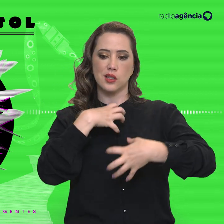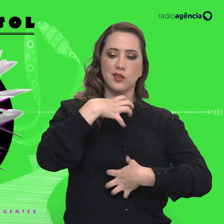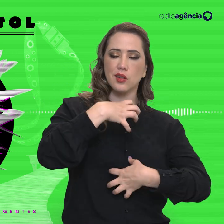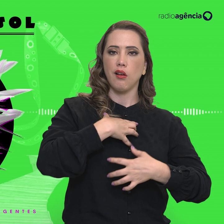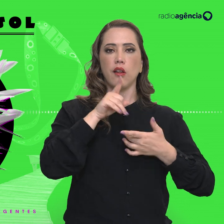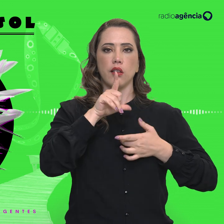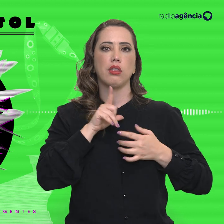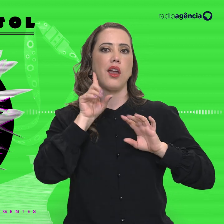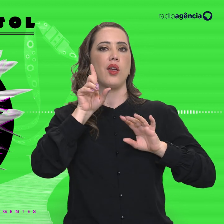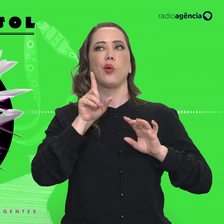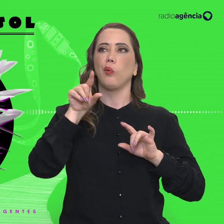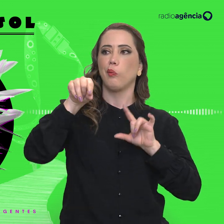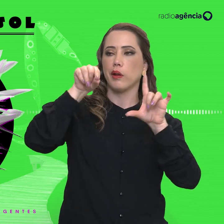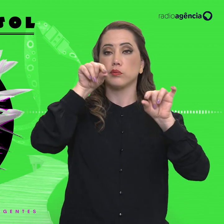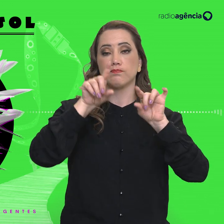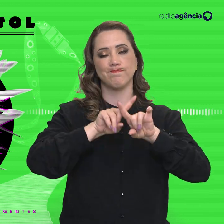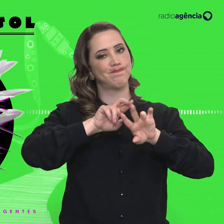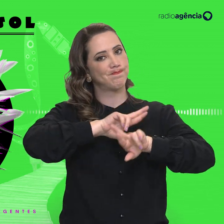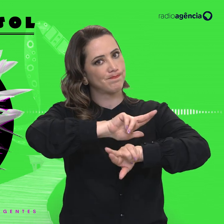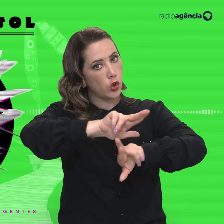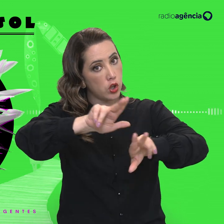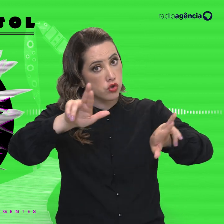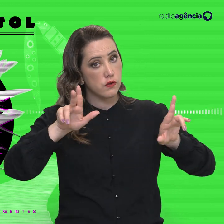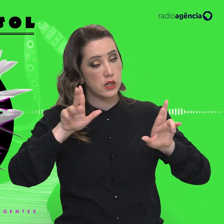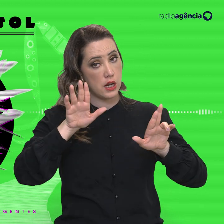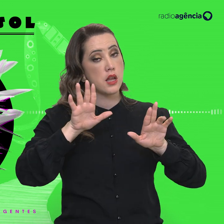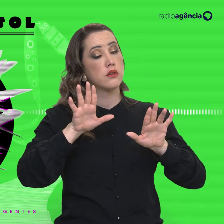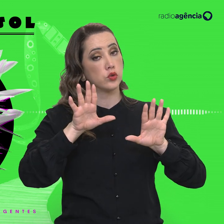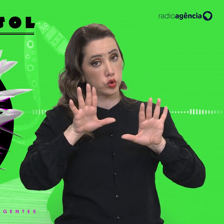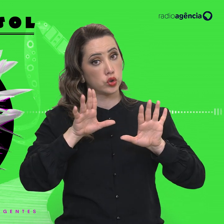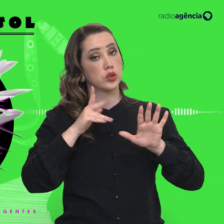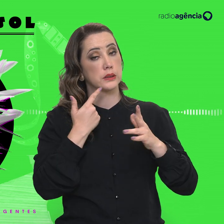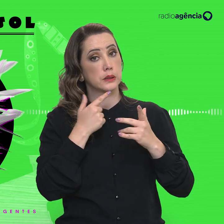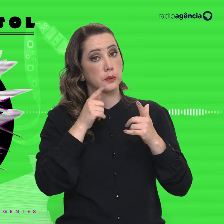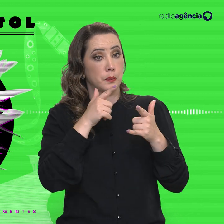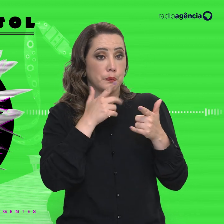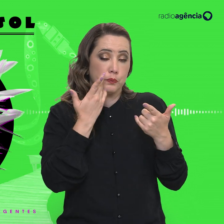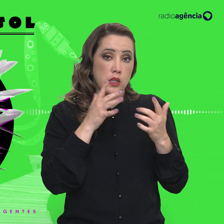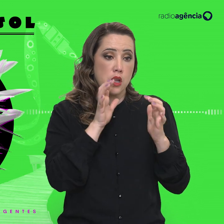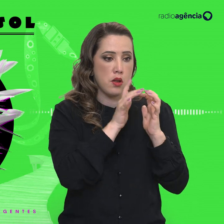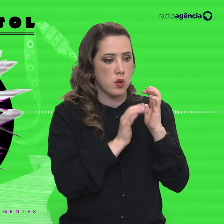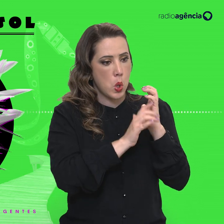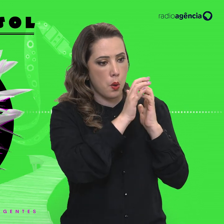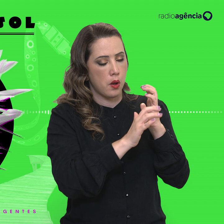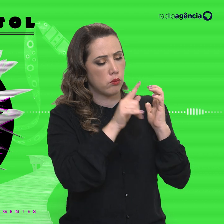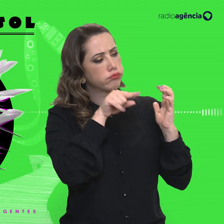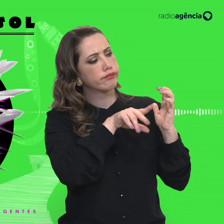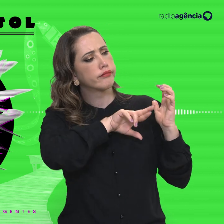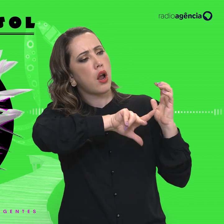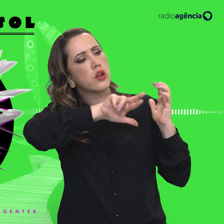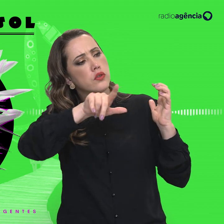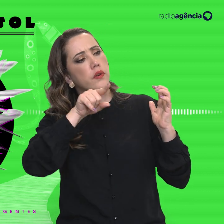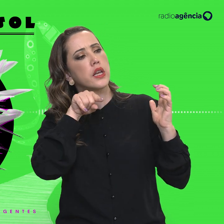[Patrícia] Há diferentes transtornos com sintomas parecidos. Por isso, é preciso uma investigação séria, baseada em evidências científicas.